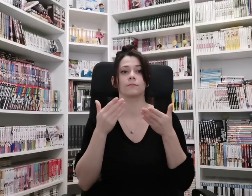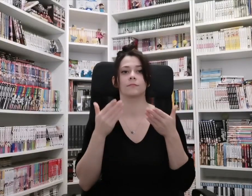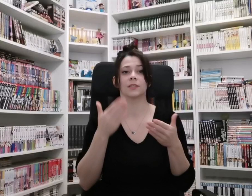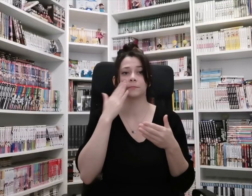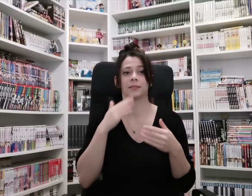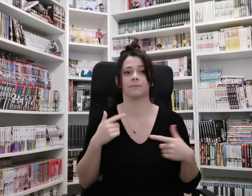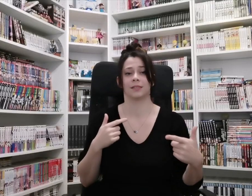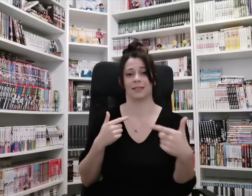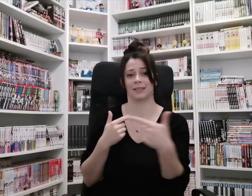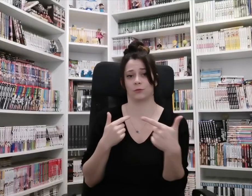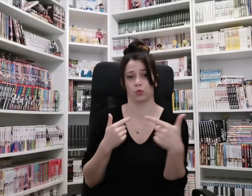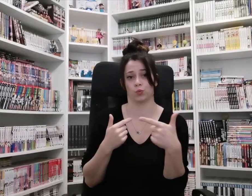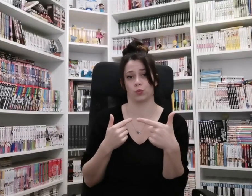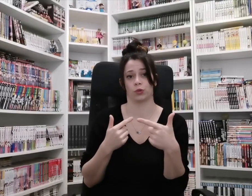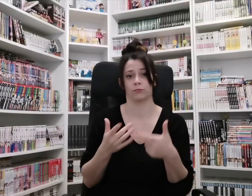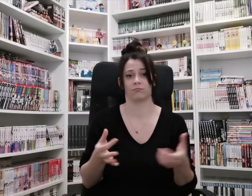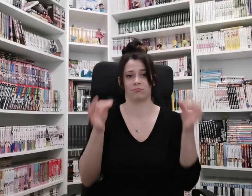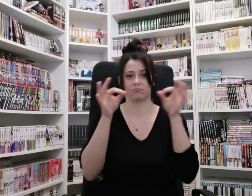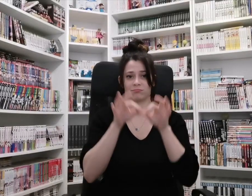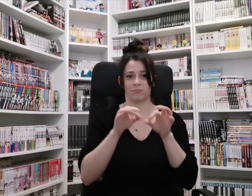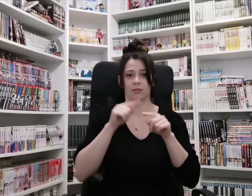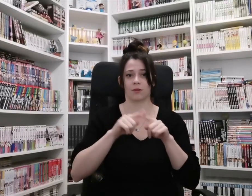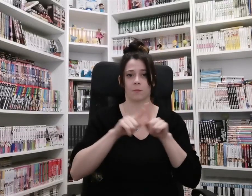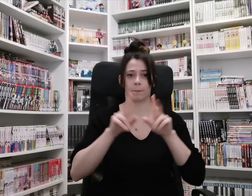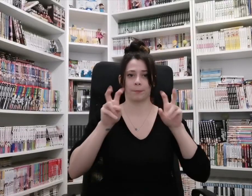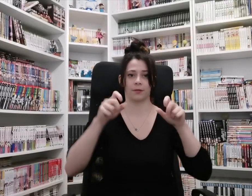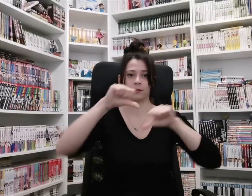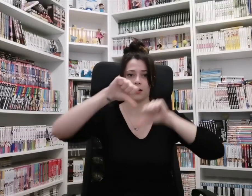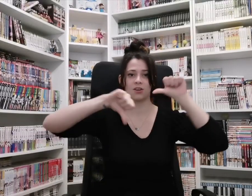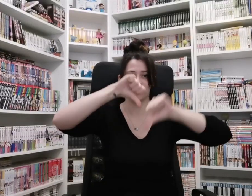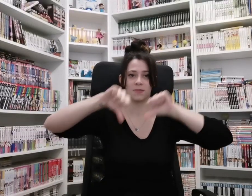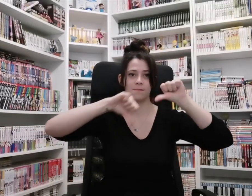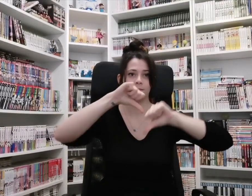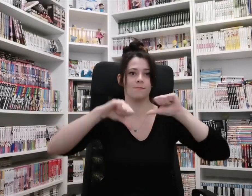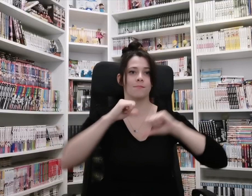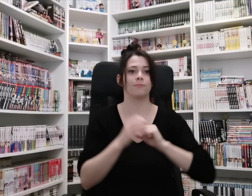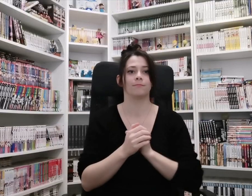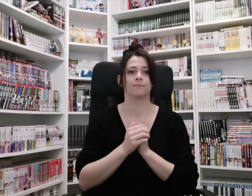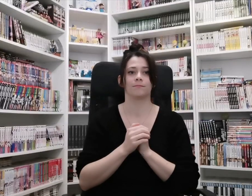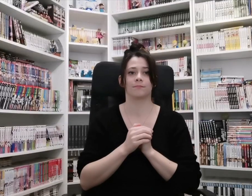L'alchimie qui se met en place entre les deux personnages…